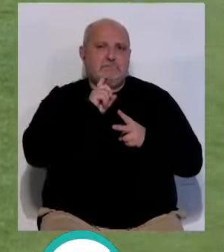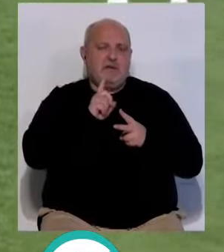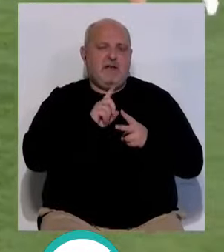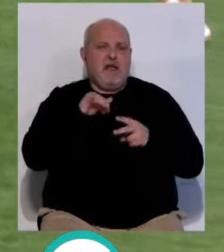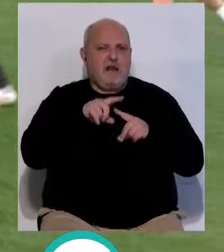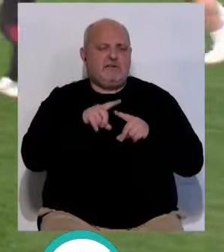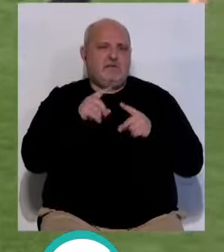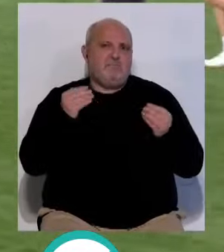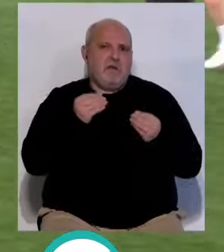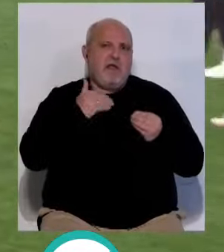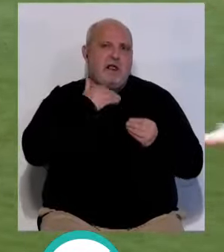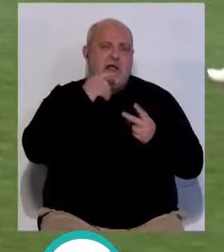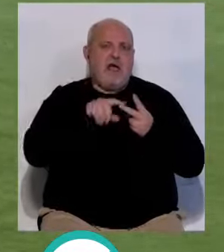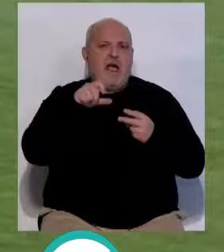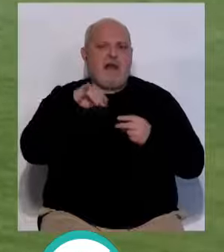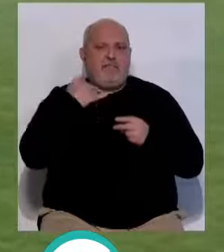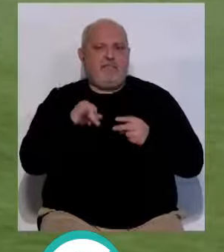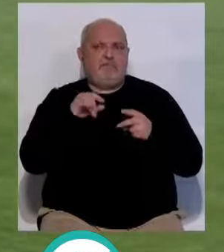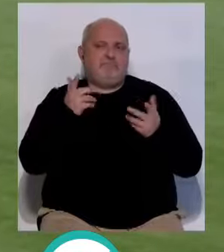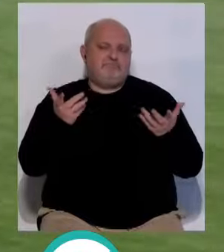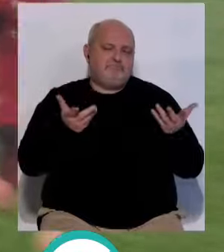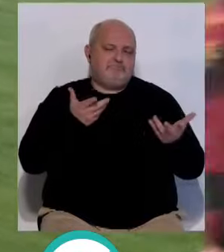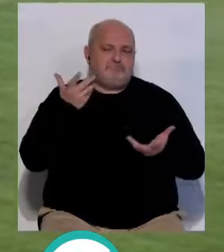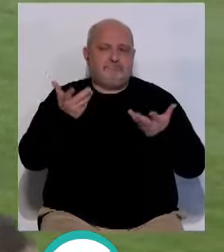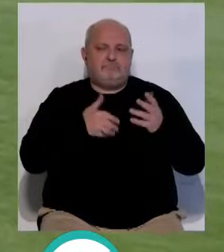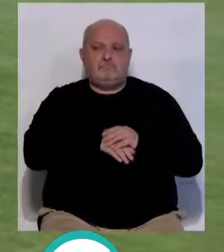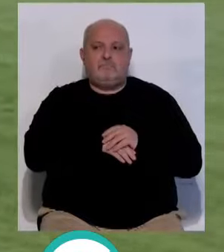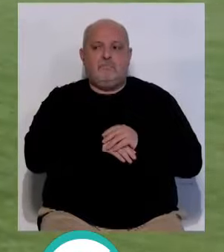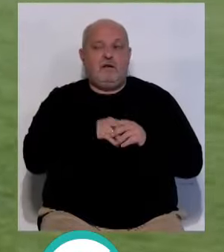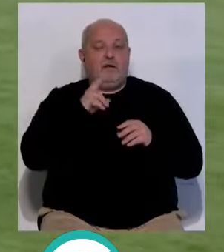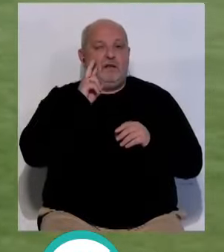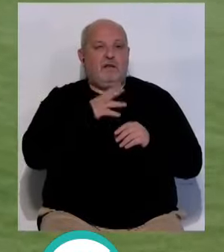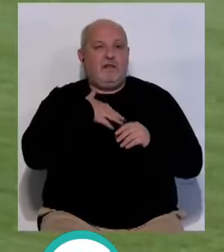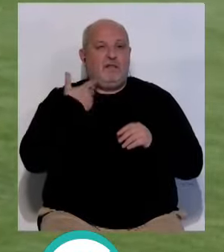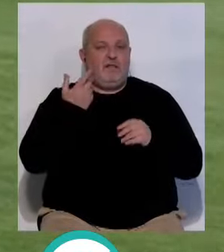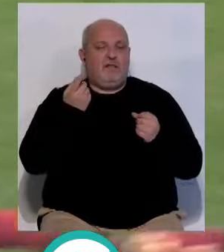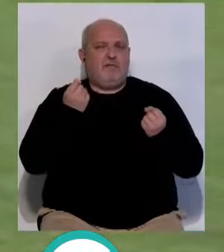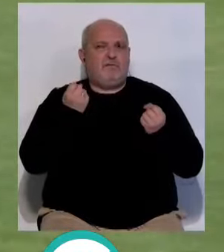que ha mejorado alcara Bueno pero si tú lo que necesitas defensiva Por qué no pones a tu pivote